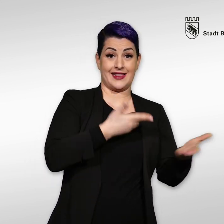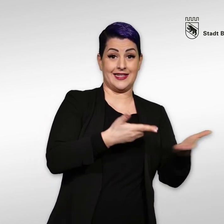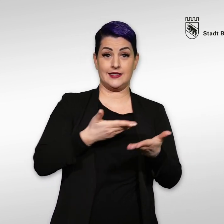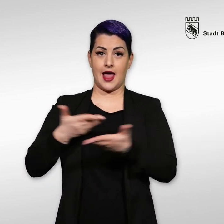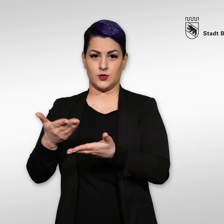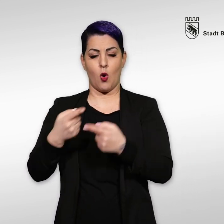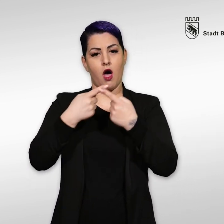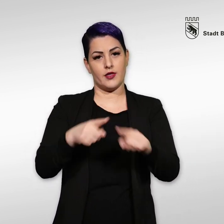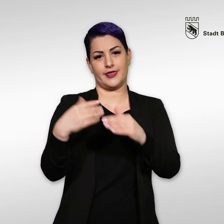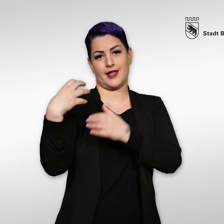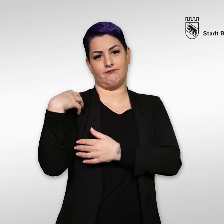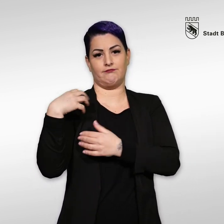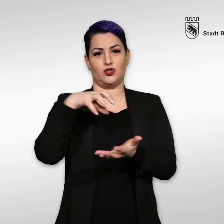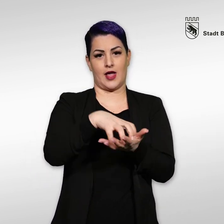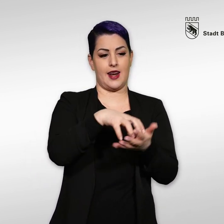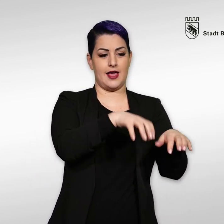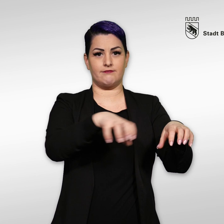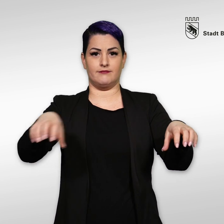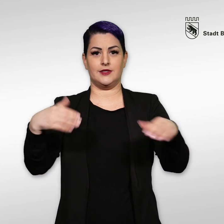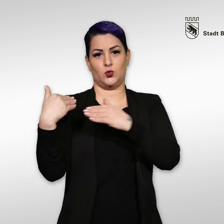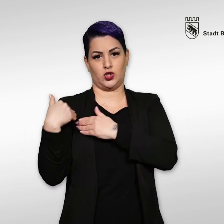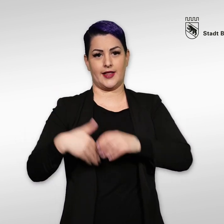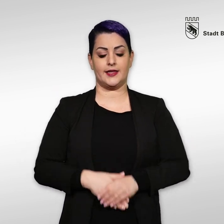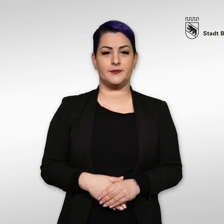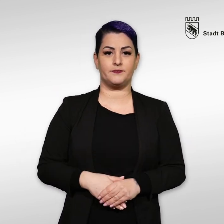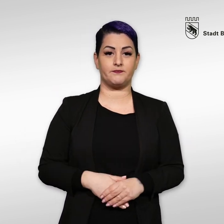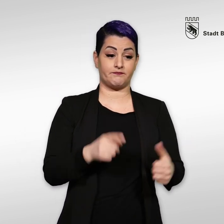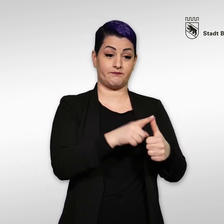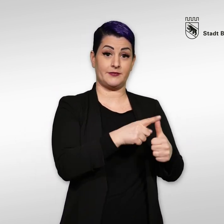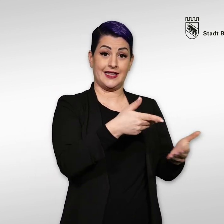Für folgende Dienstleistungen ist eine andere Stelle zuständig: